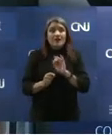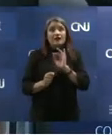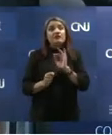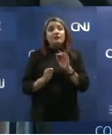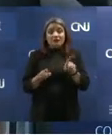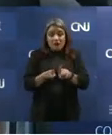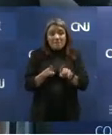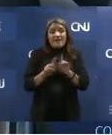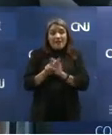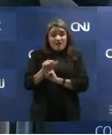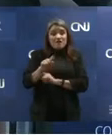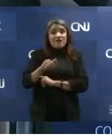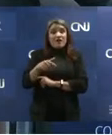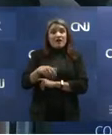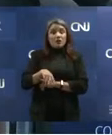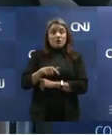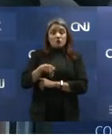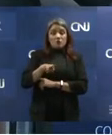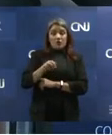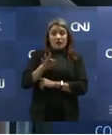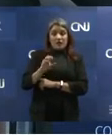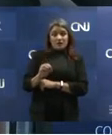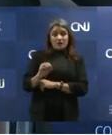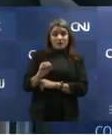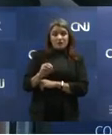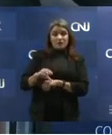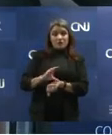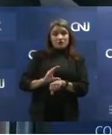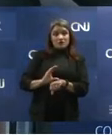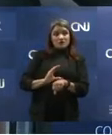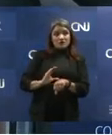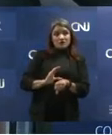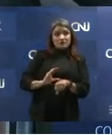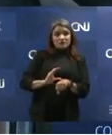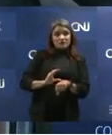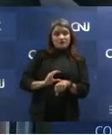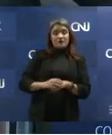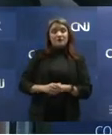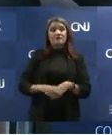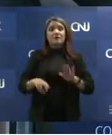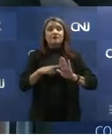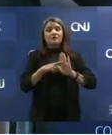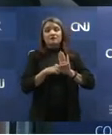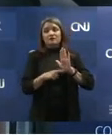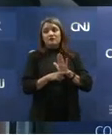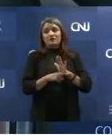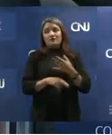vagas cativas. Regra 3 Regra da alternância da superioridade numérica